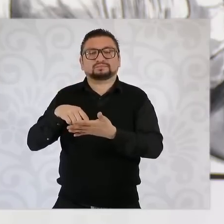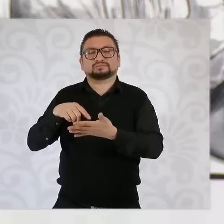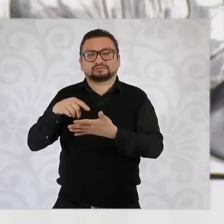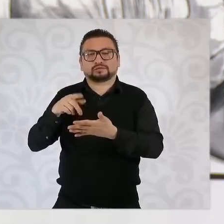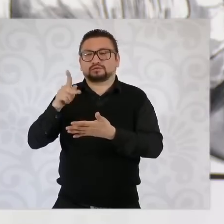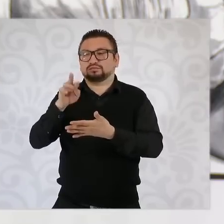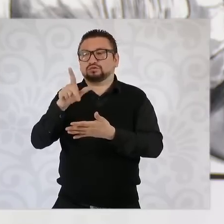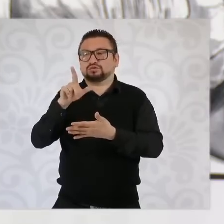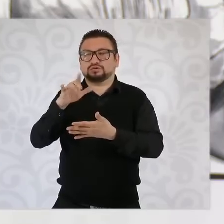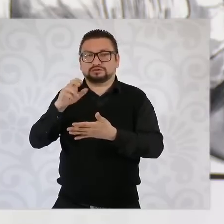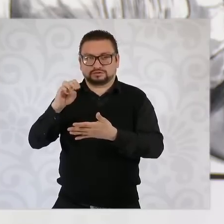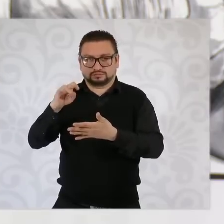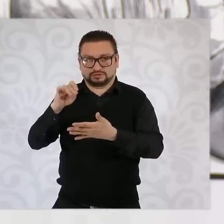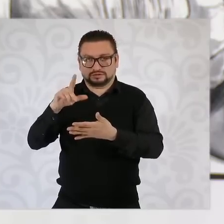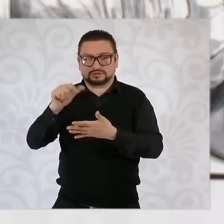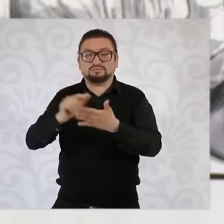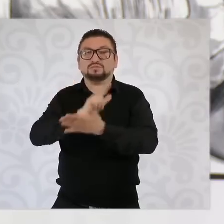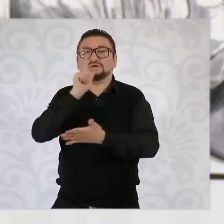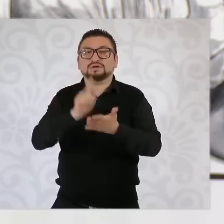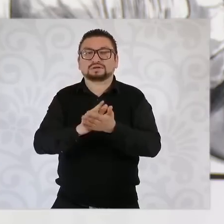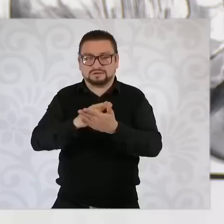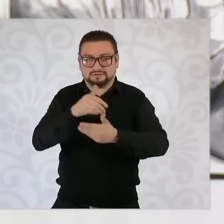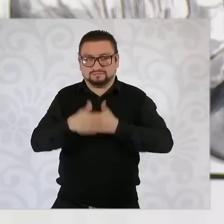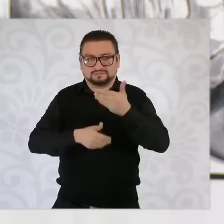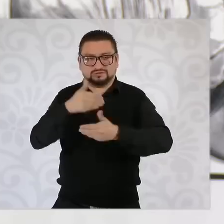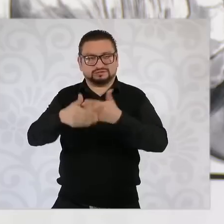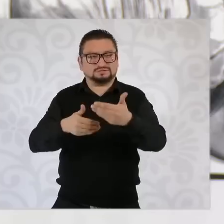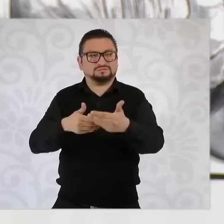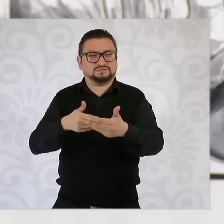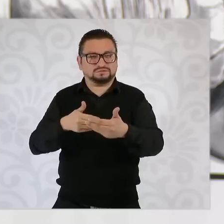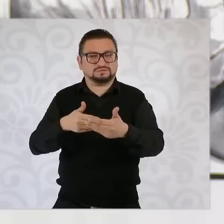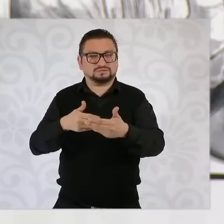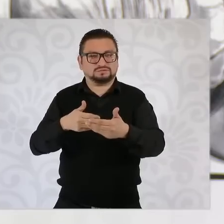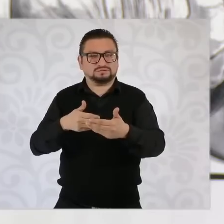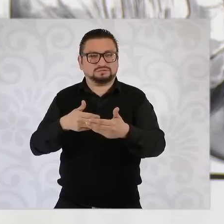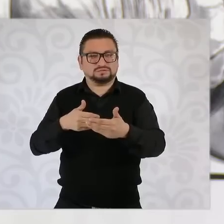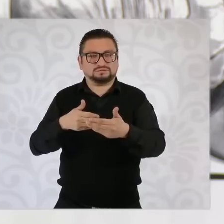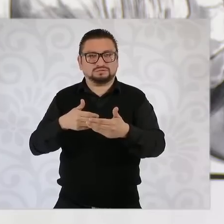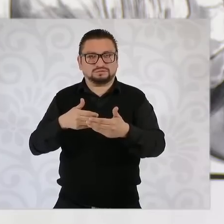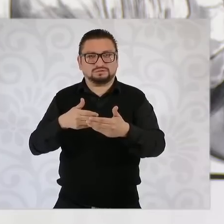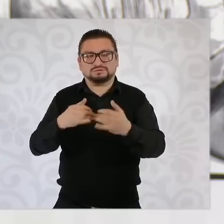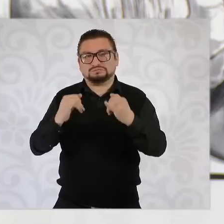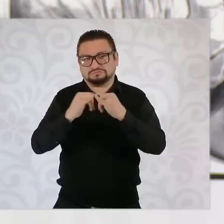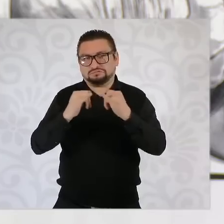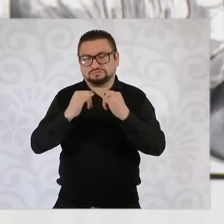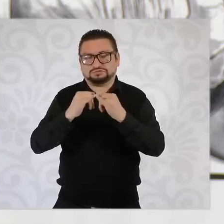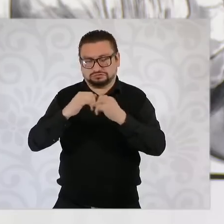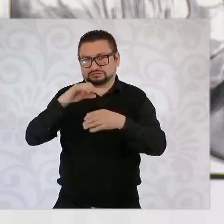está establecido en la ley de Procedimientos e instituciones electorales Quiénes son los que